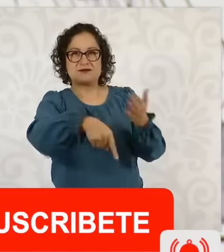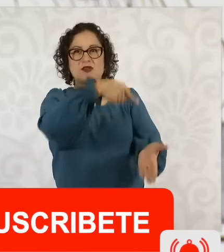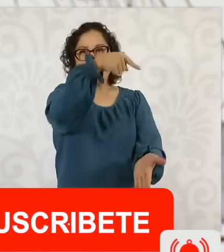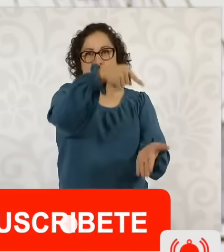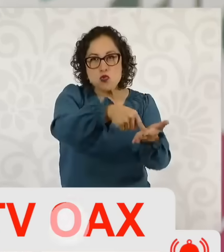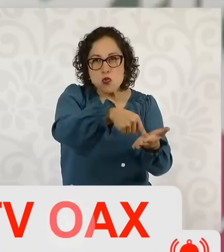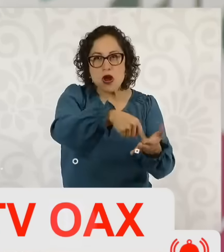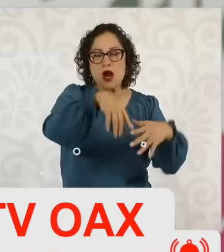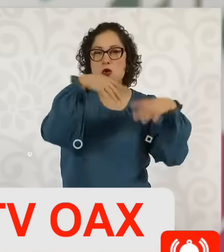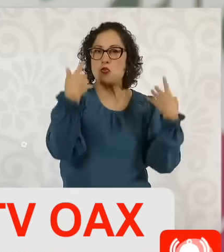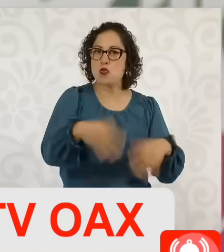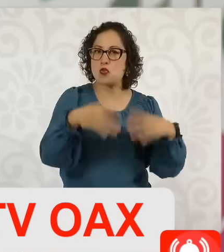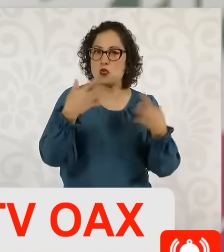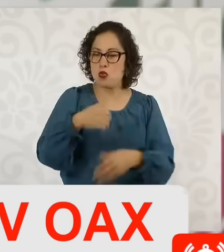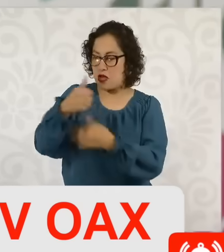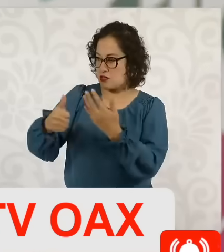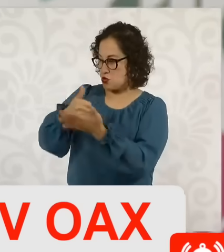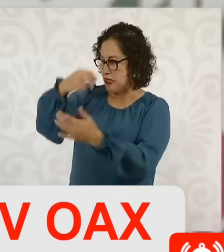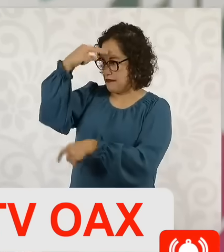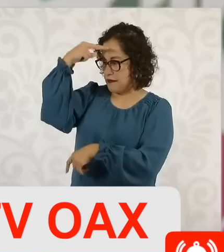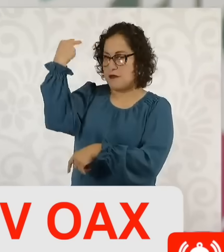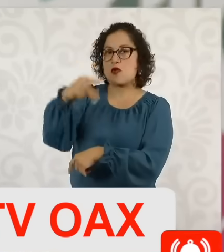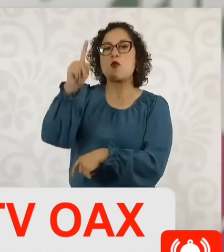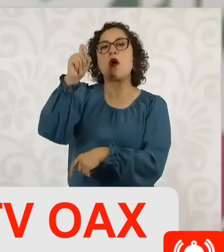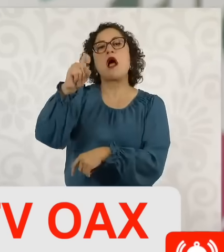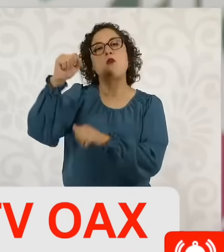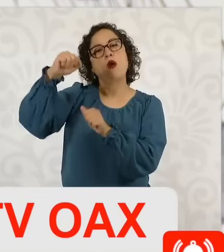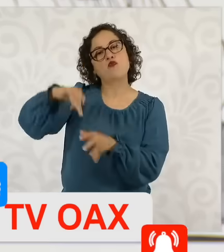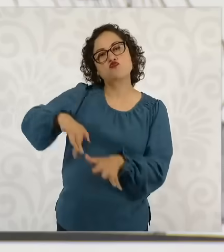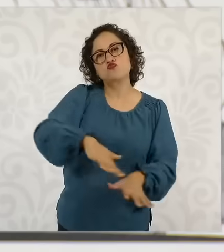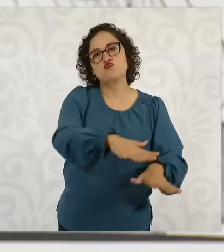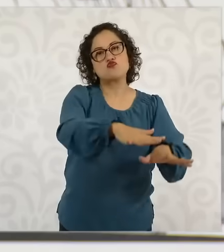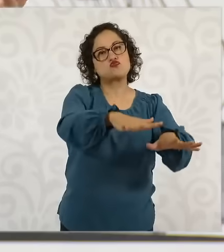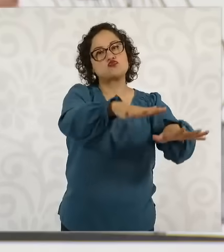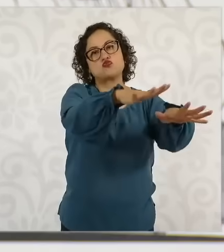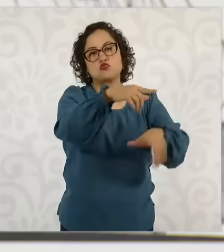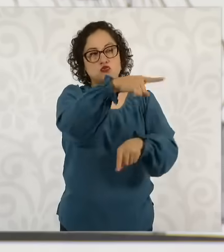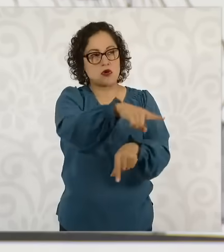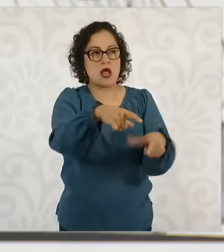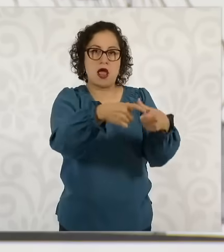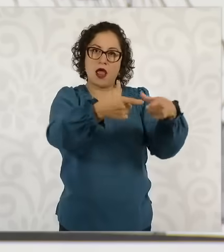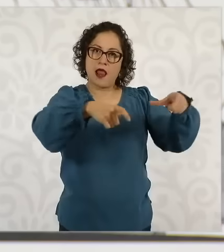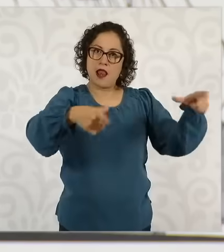de aguas de la Ciudad de México. Eh, un reservorio muy importante principalmente